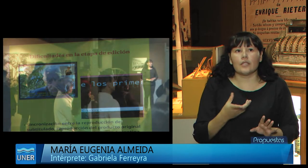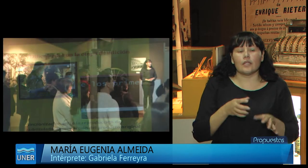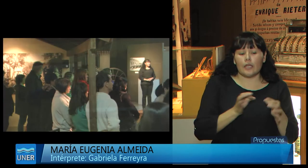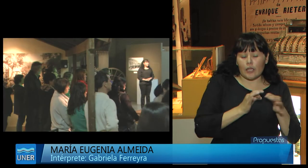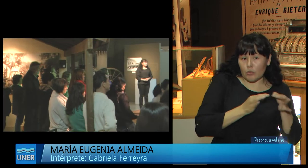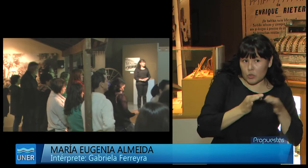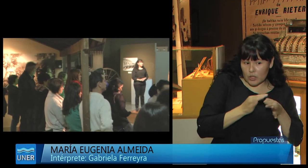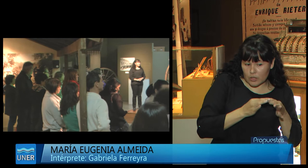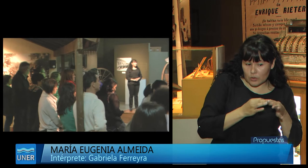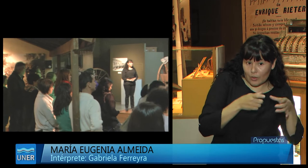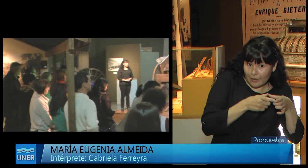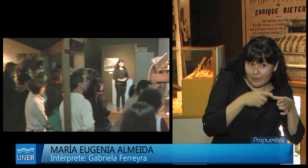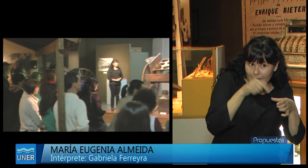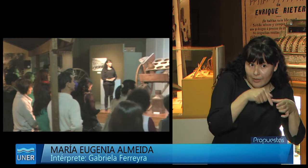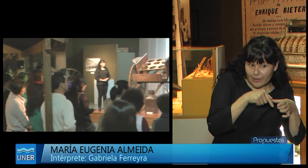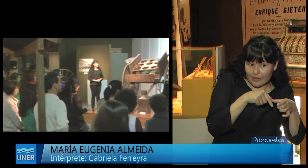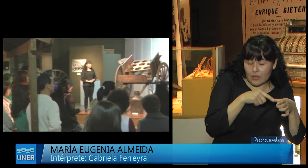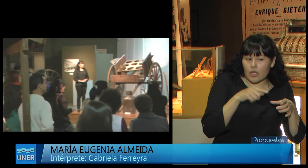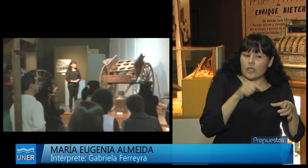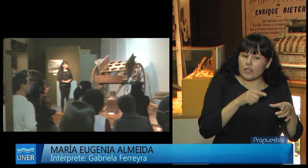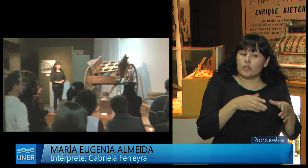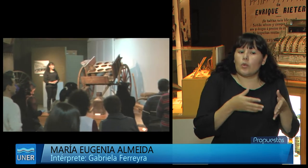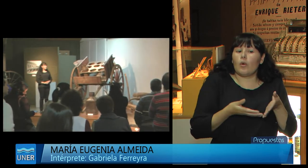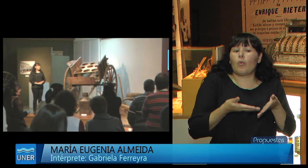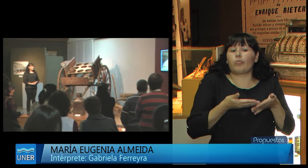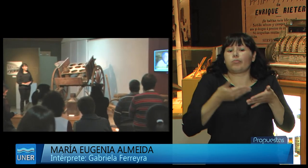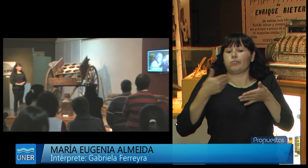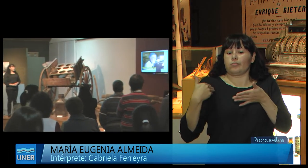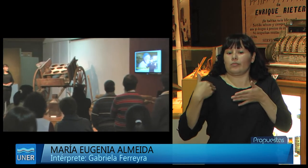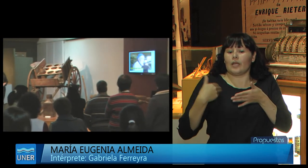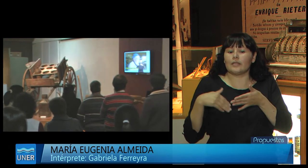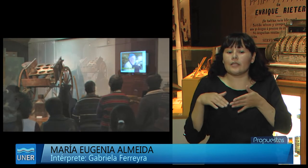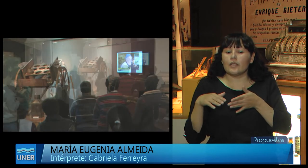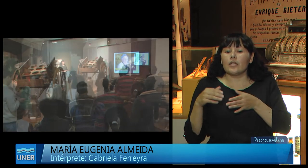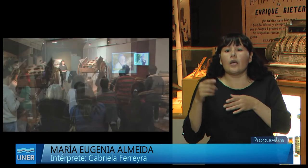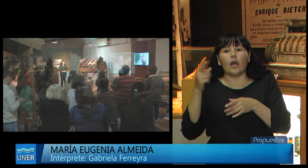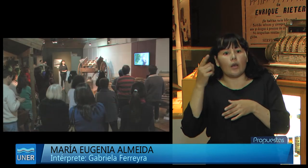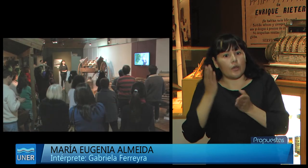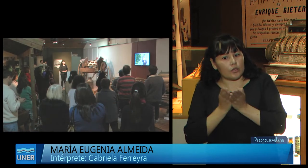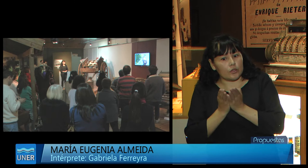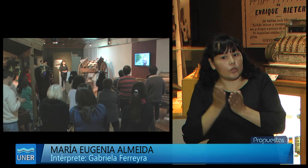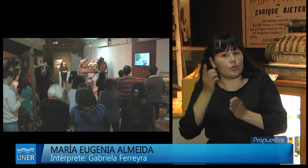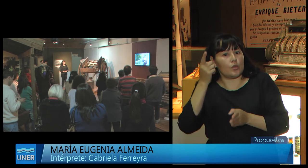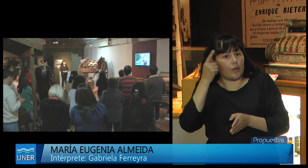chiquito, podrían pensarle líneas de investigación. Por ejemplo, a partir de todo el proceso por el cual